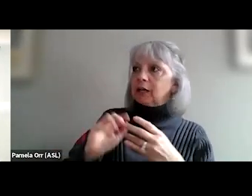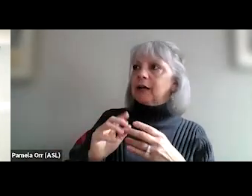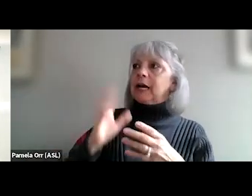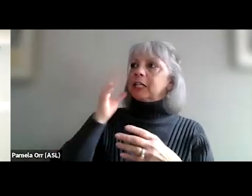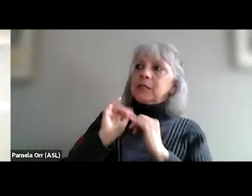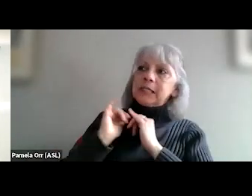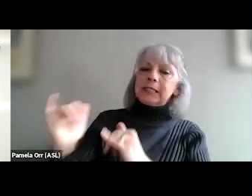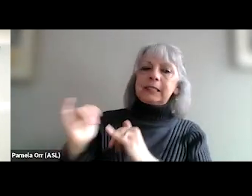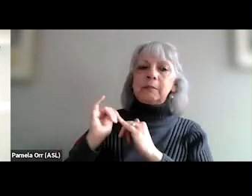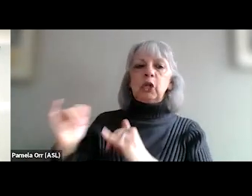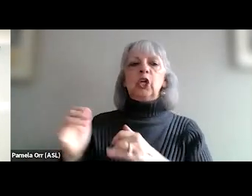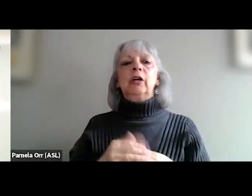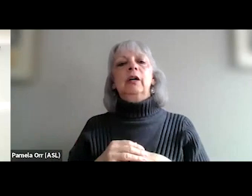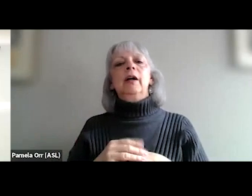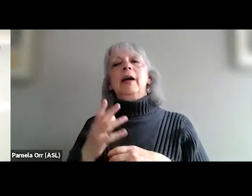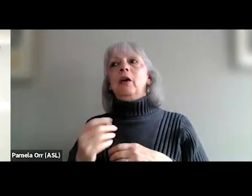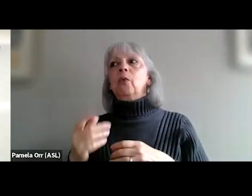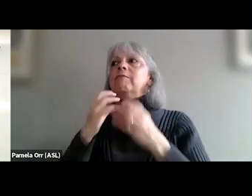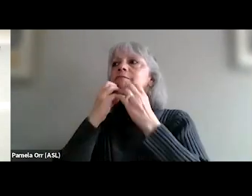que ellos han experimentado y vemos el valor del barrio".